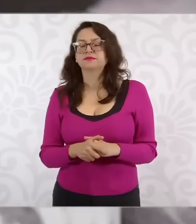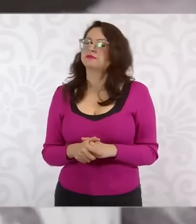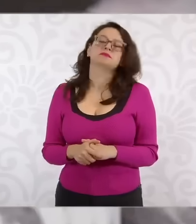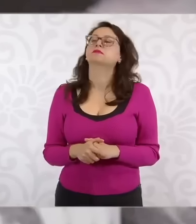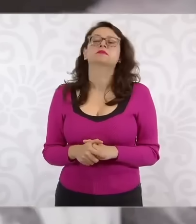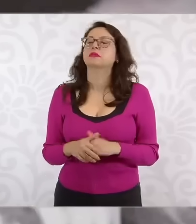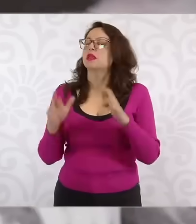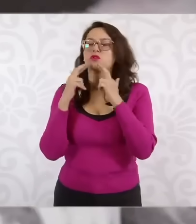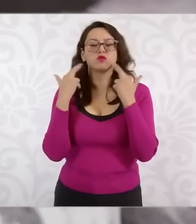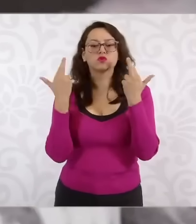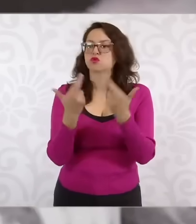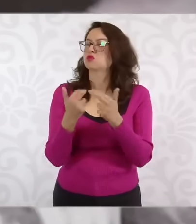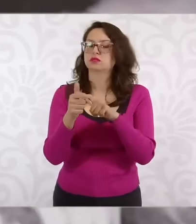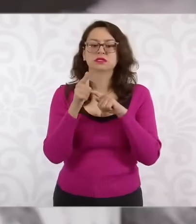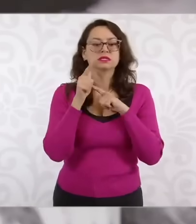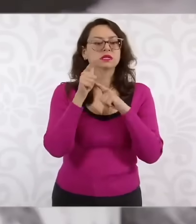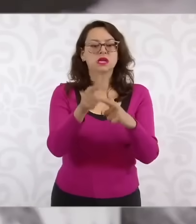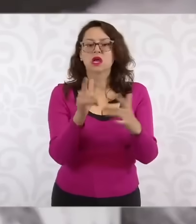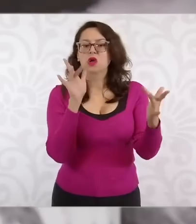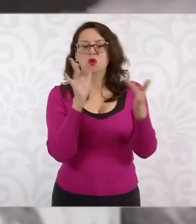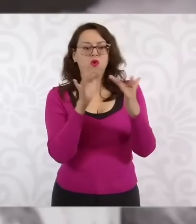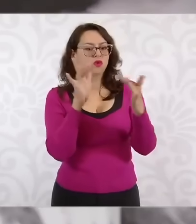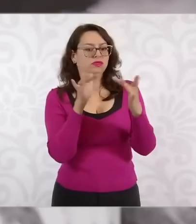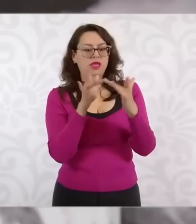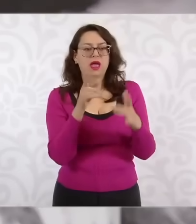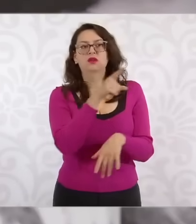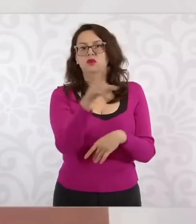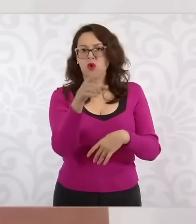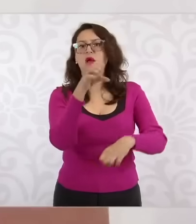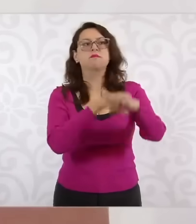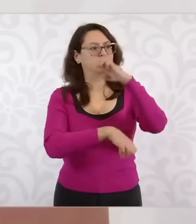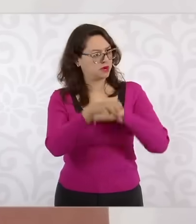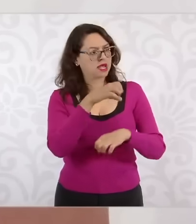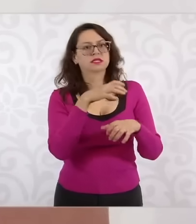las reuniones. Tenemos un contacto permanente con los empresarios, con distintos sectores